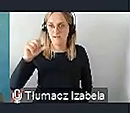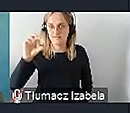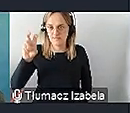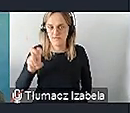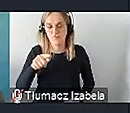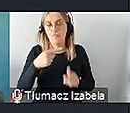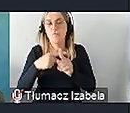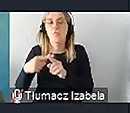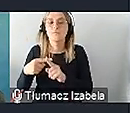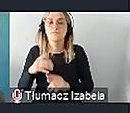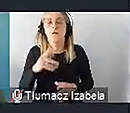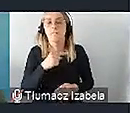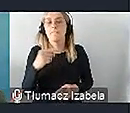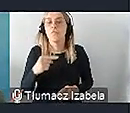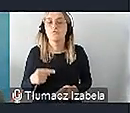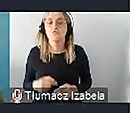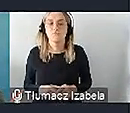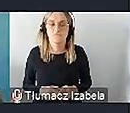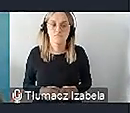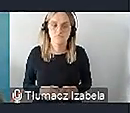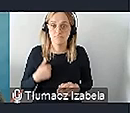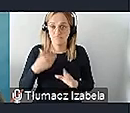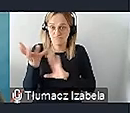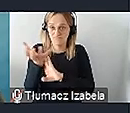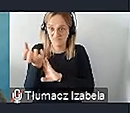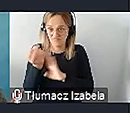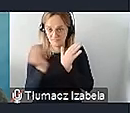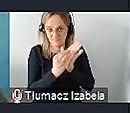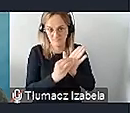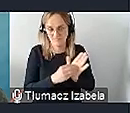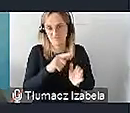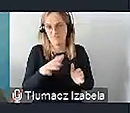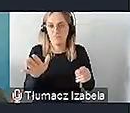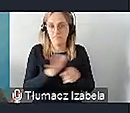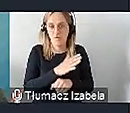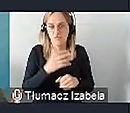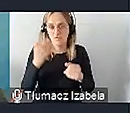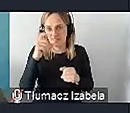Minusem jest to, że jak mamy prezentację pełną zdjęć, to będzie ona ciężka.